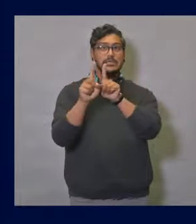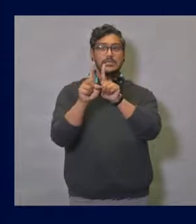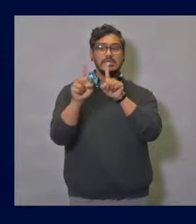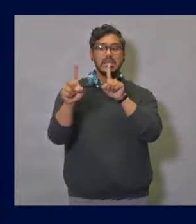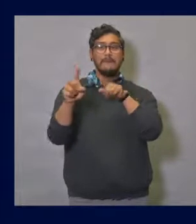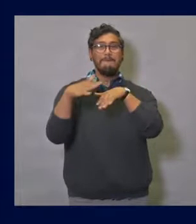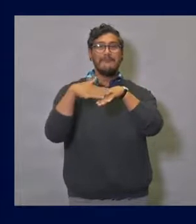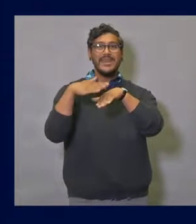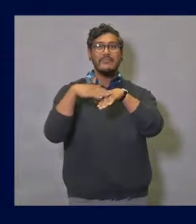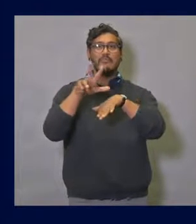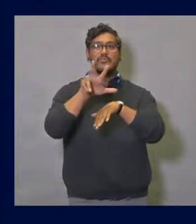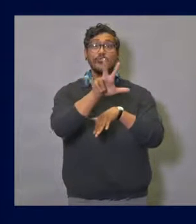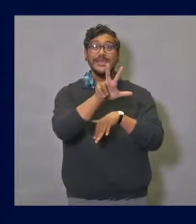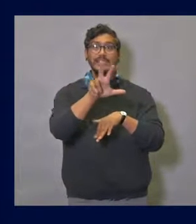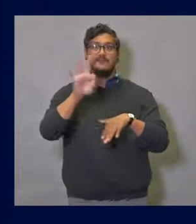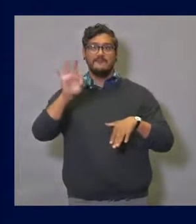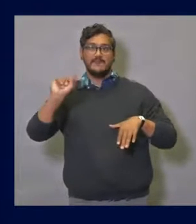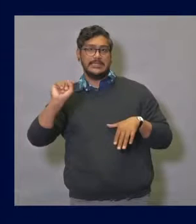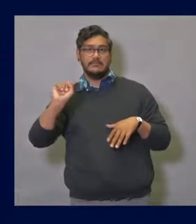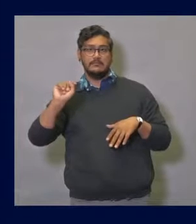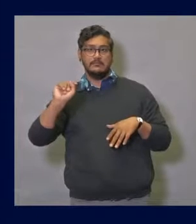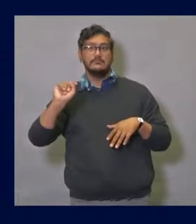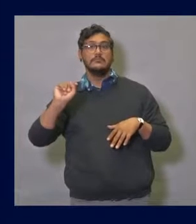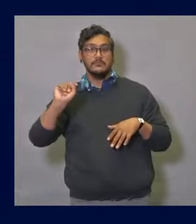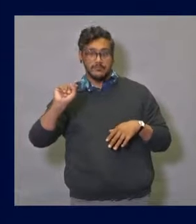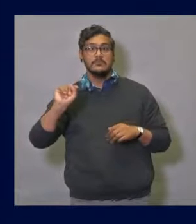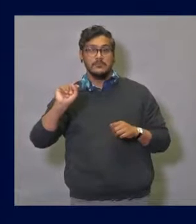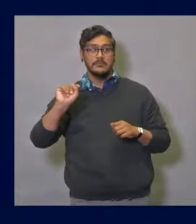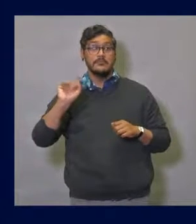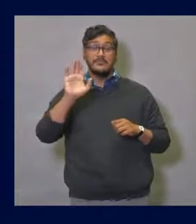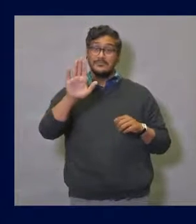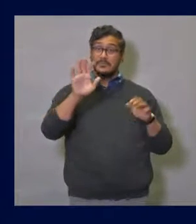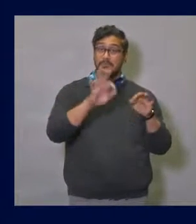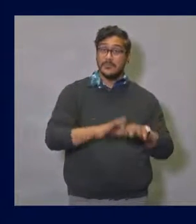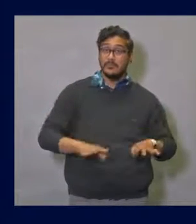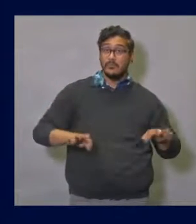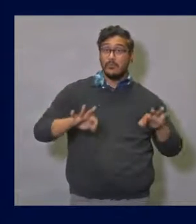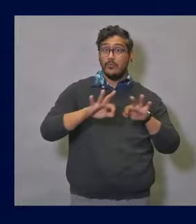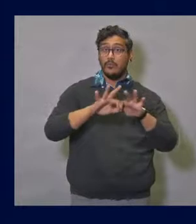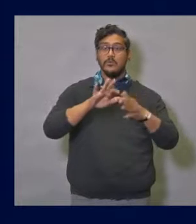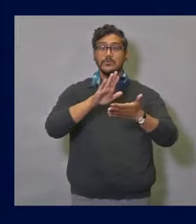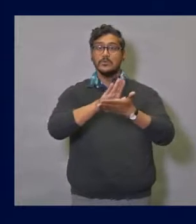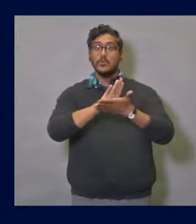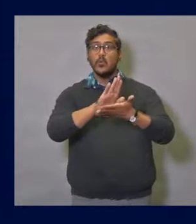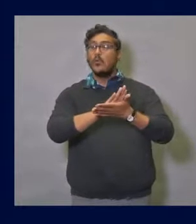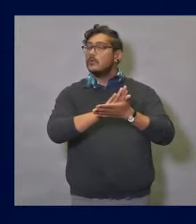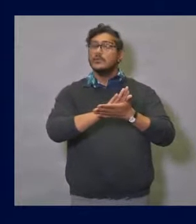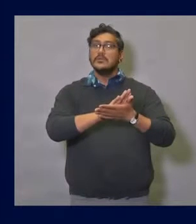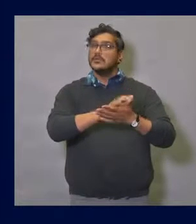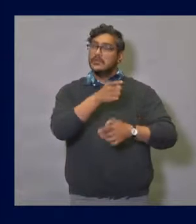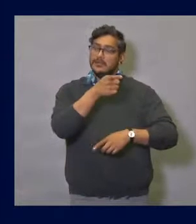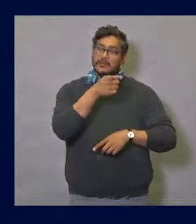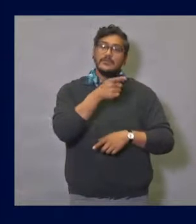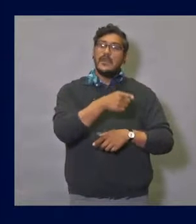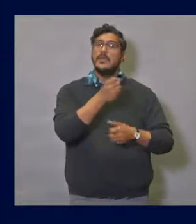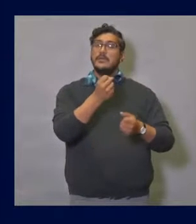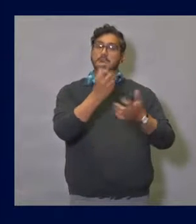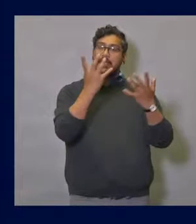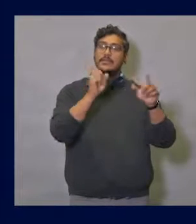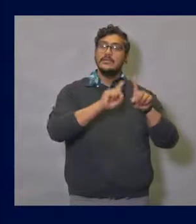SE LE RECOMENDÉ LAS ESCUELAS MAXIMIZAR LA DISTANCIA,